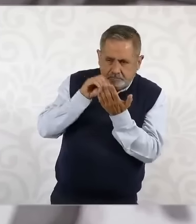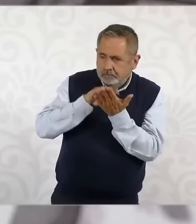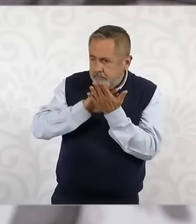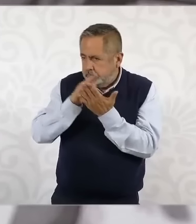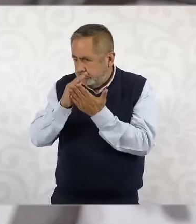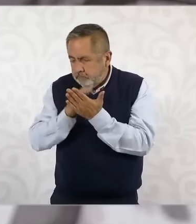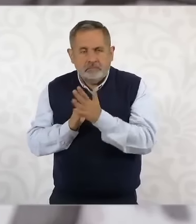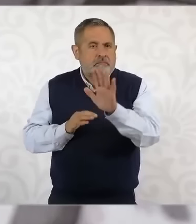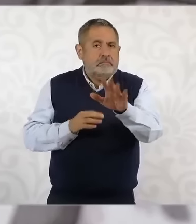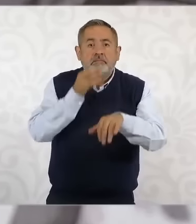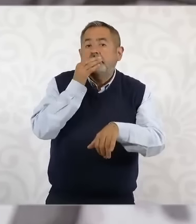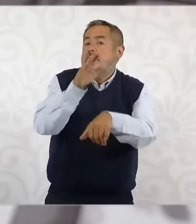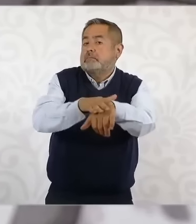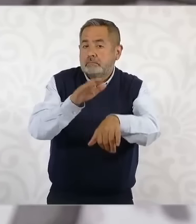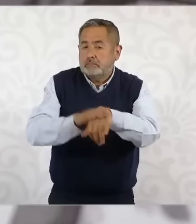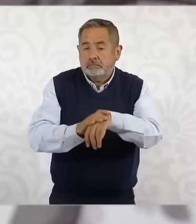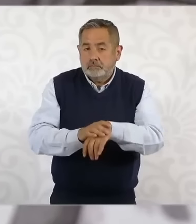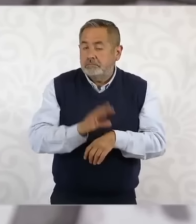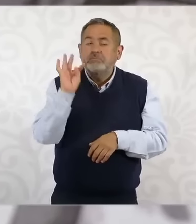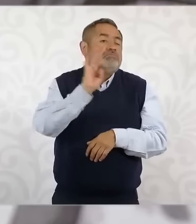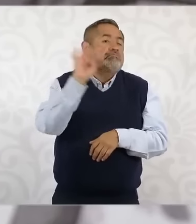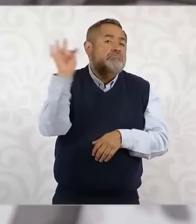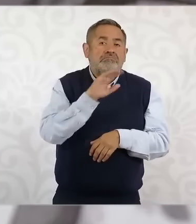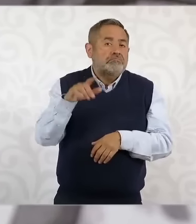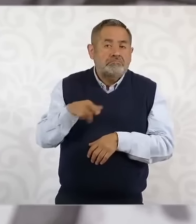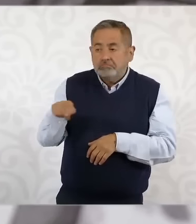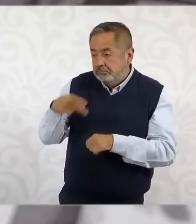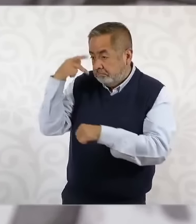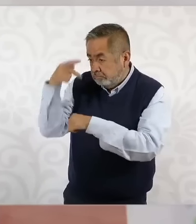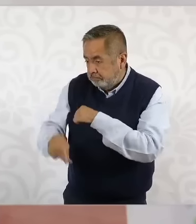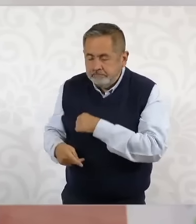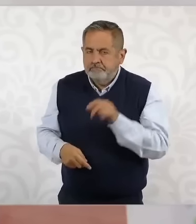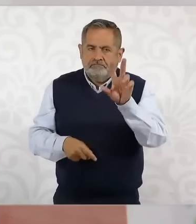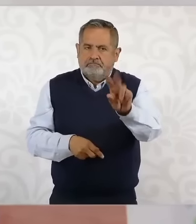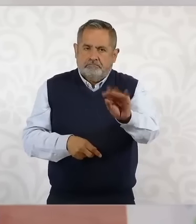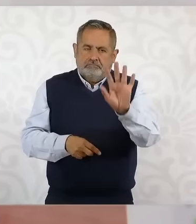pues que no vamos a hacer nada que ponga en riesgo al equilibrio ecológico de esa zona.